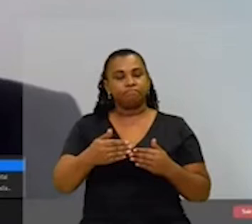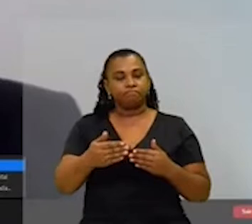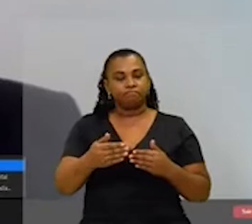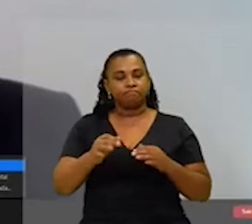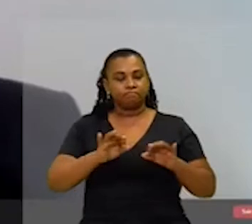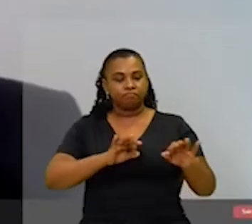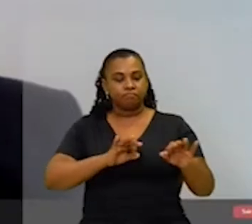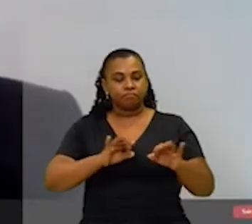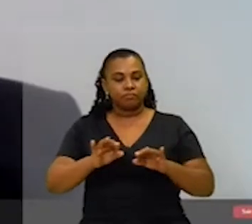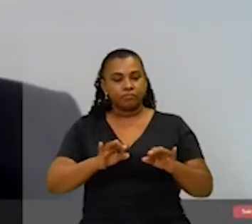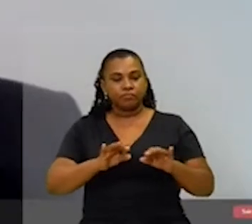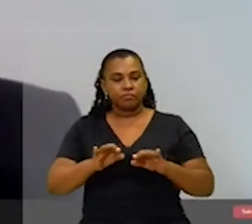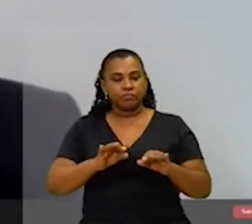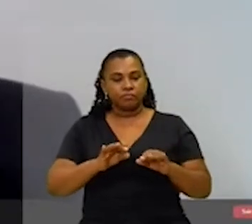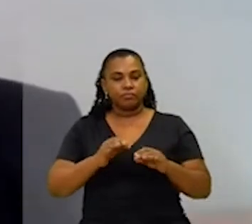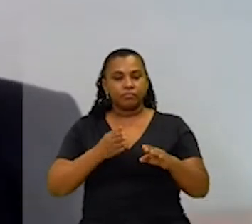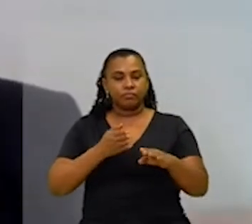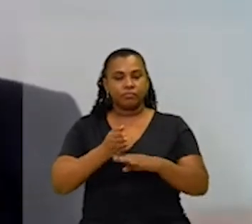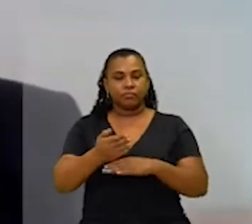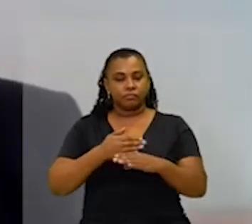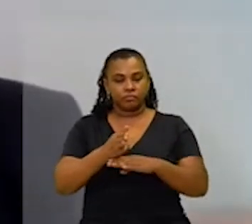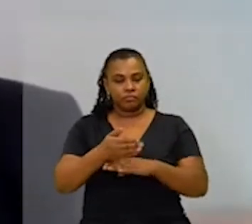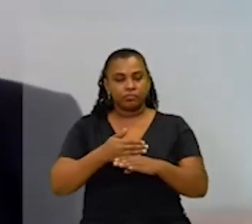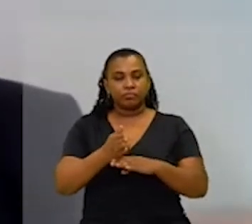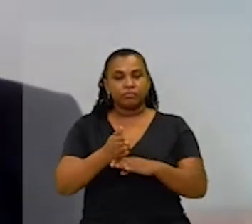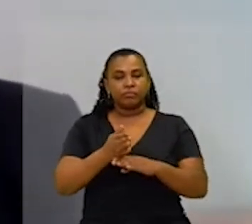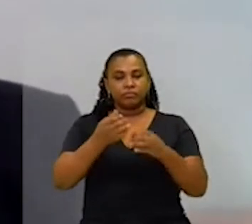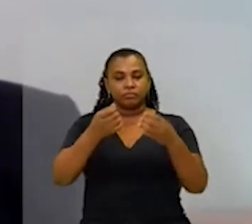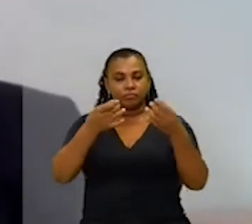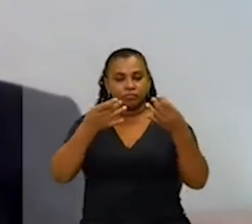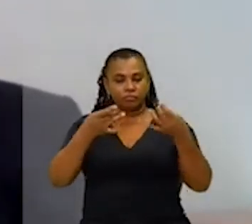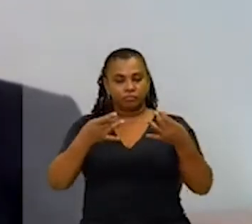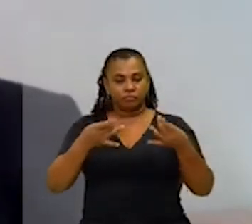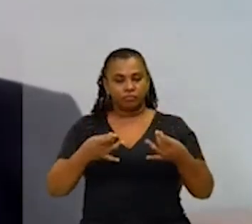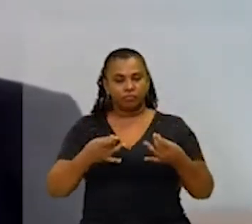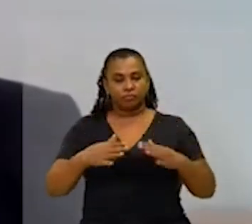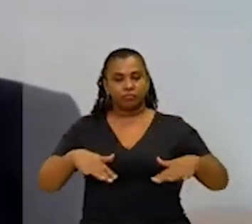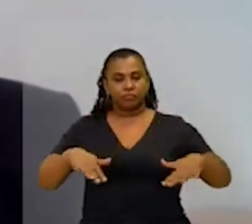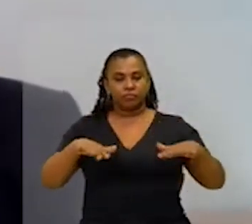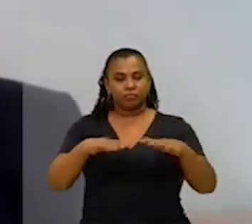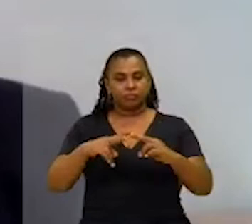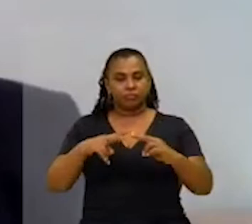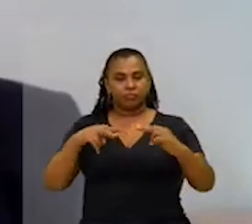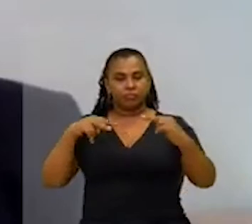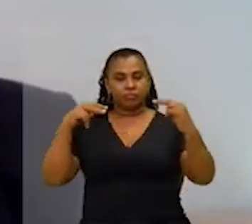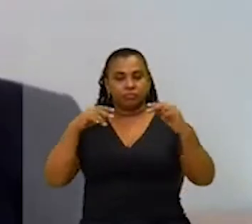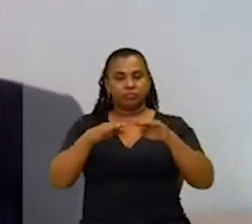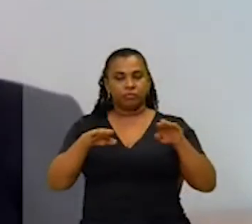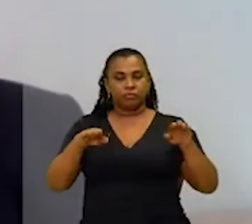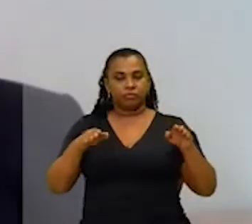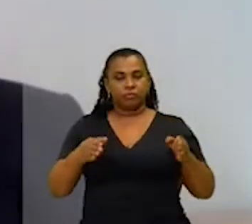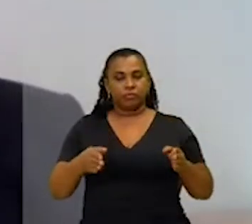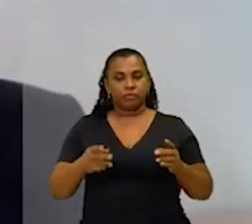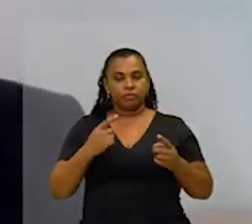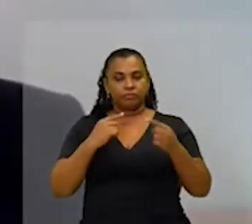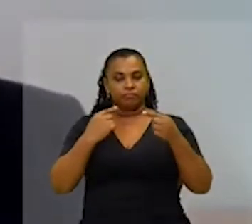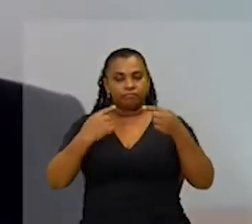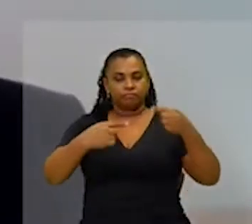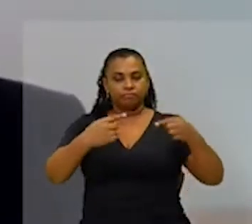acessibilidade passo a realizar a descrição do ambiente virtual desta mesa e discussões a minha